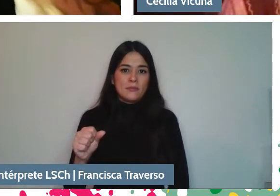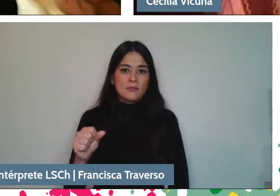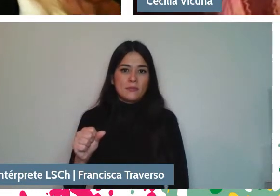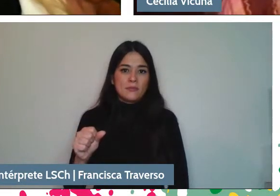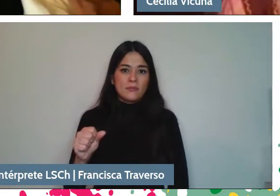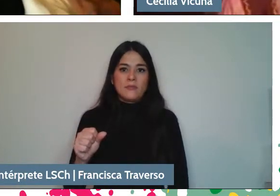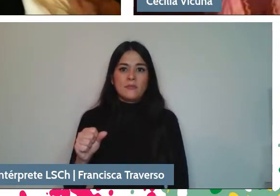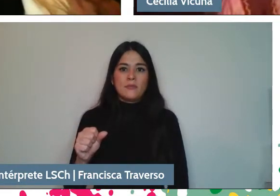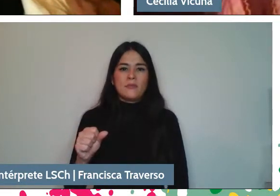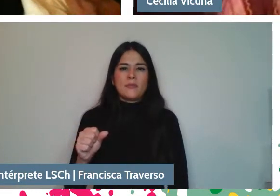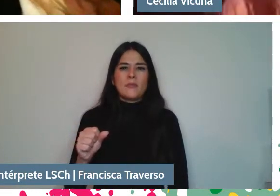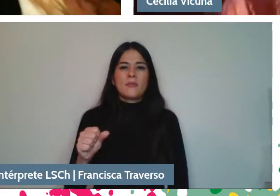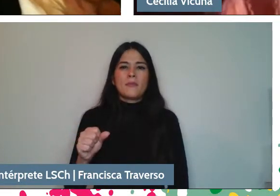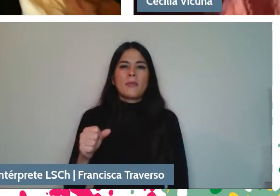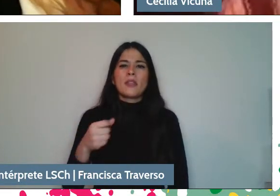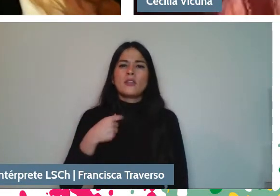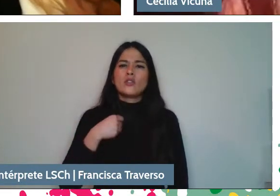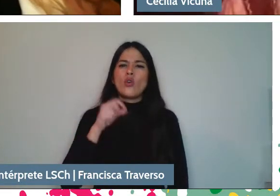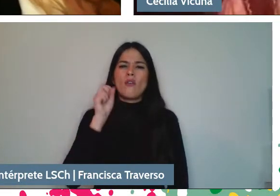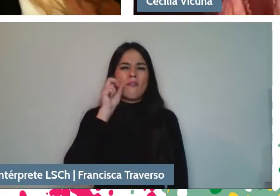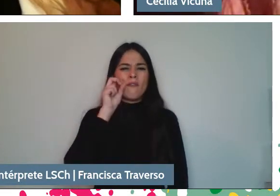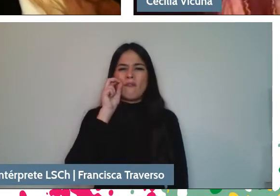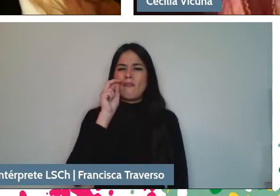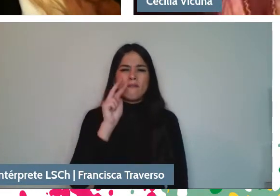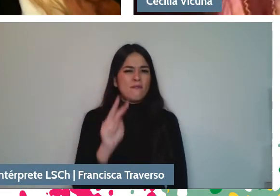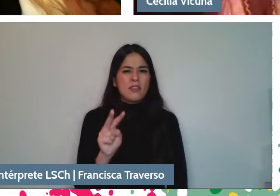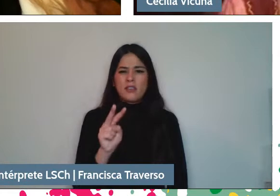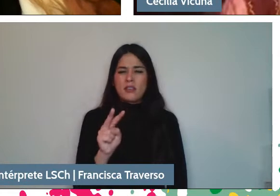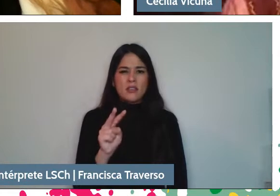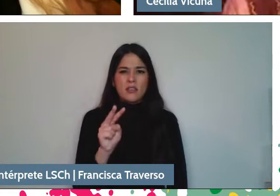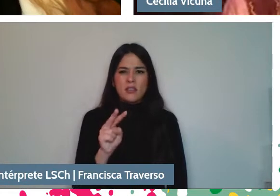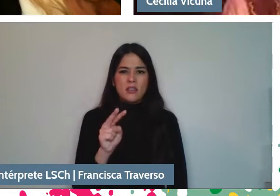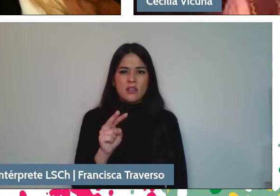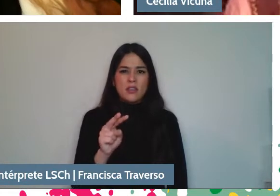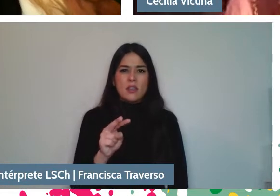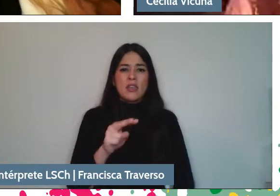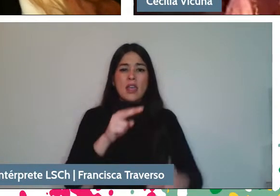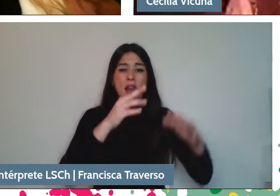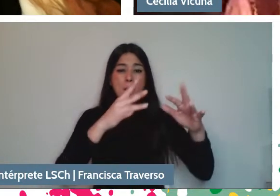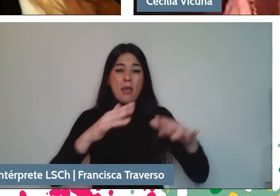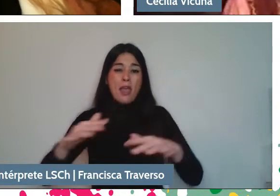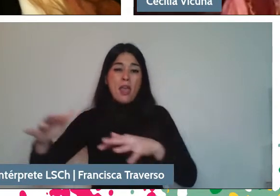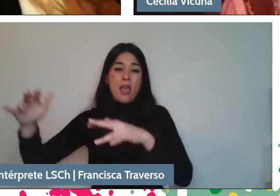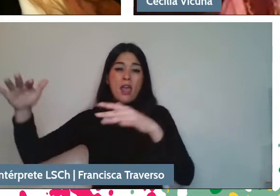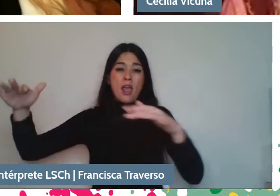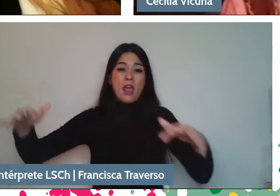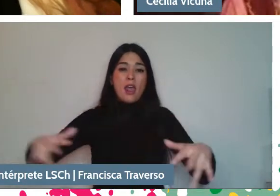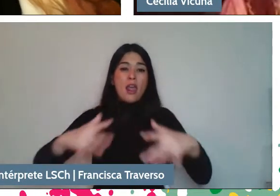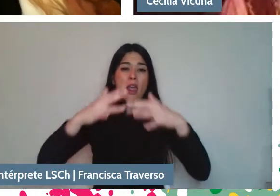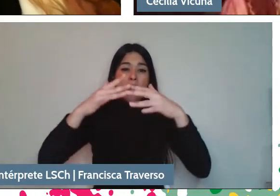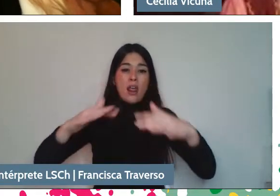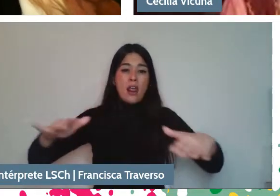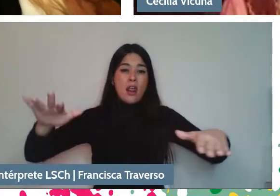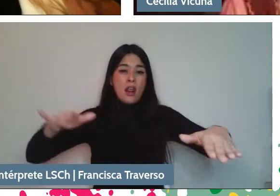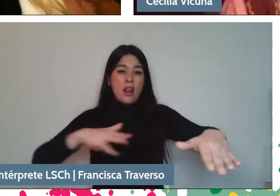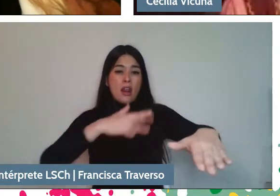de pronto vi que la mar y el viento y el sol y la luz y todo eran conscientes.